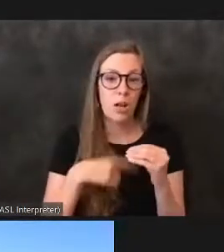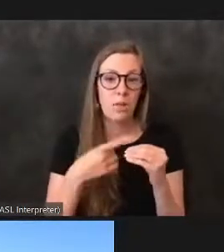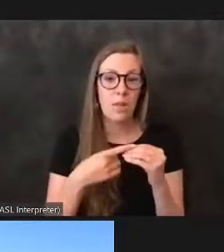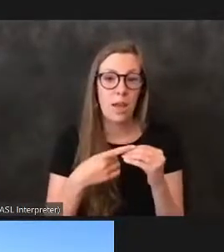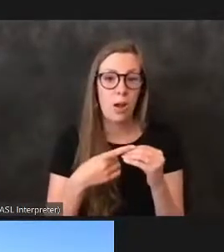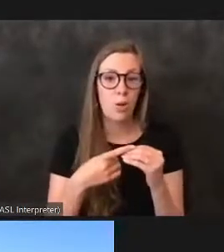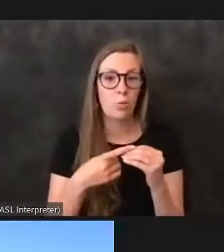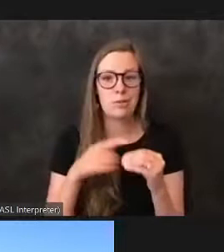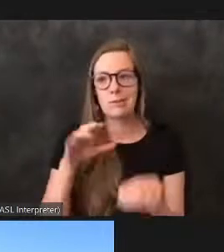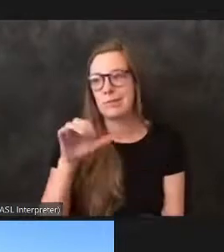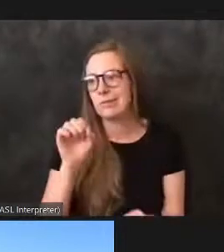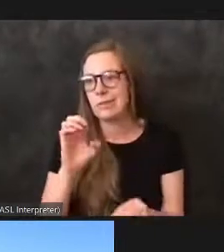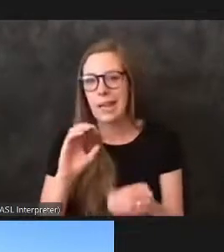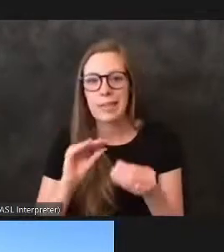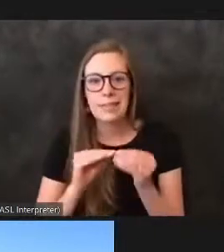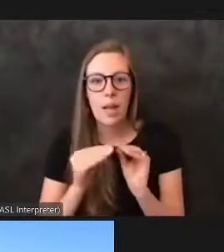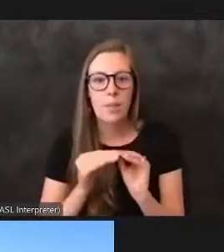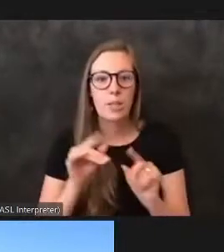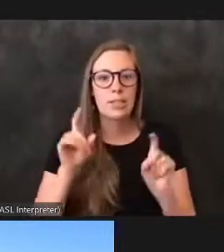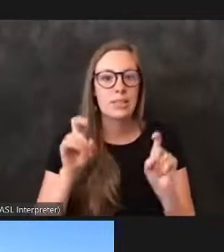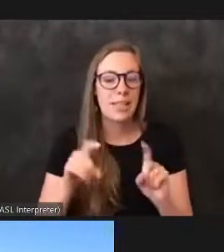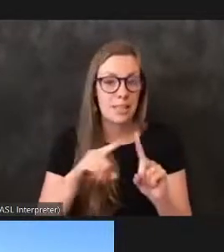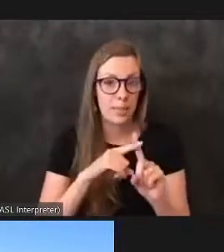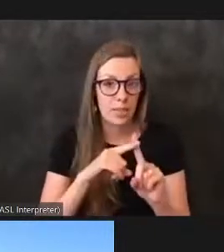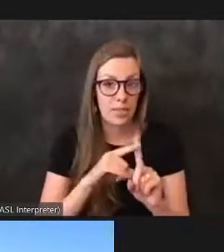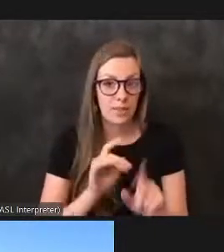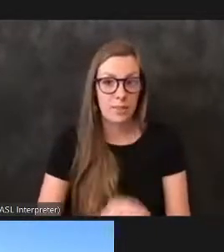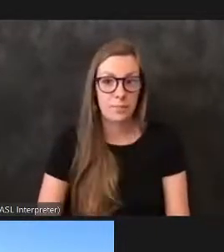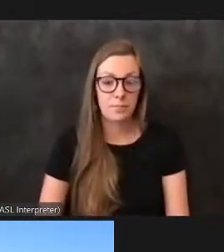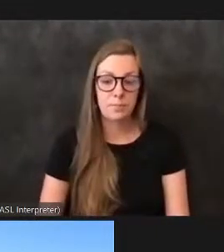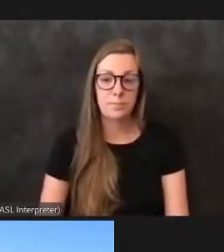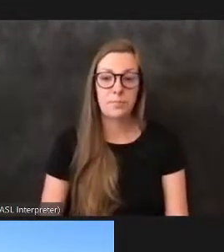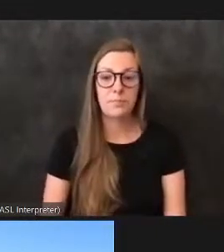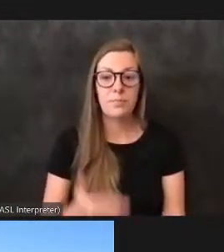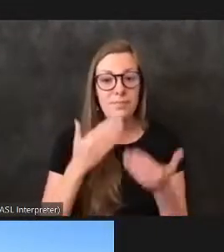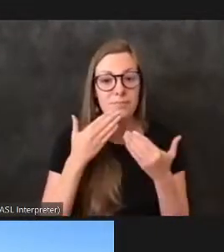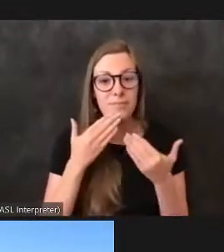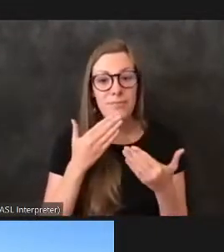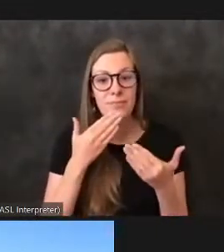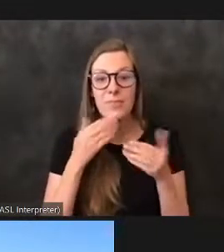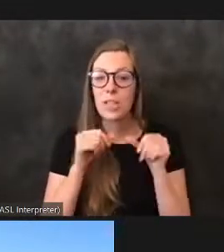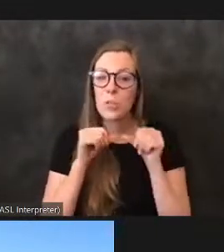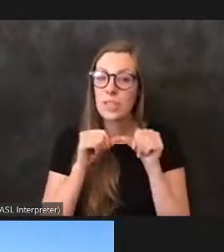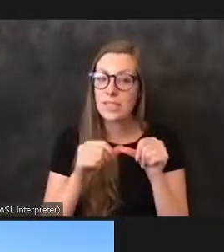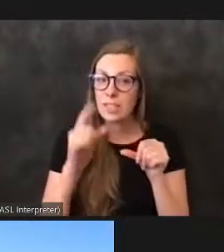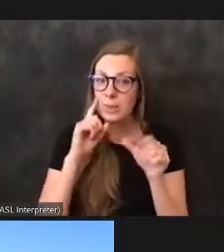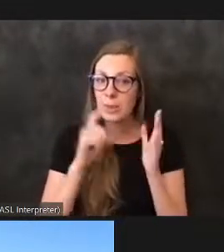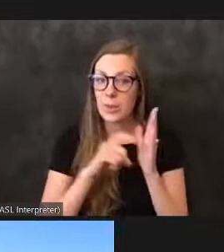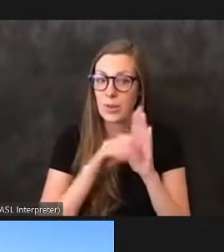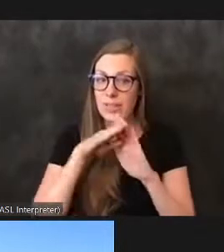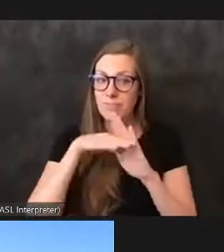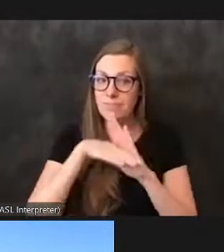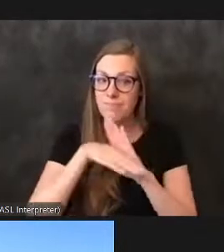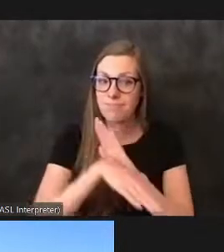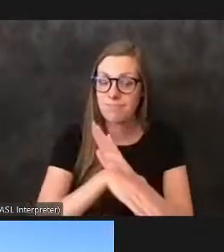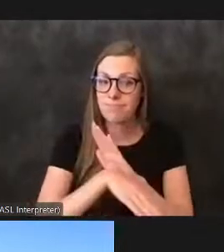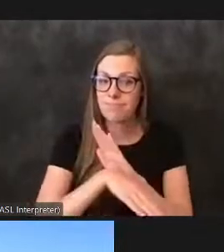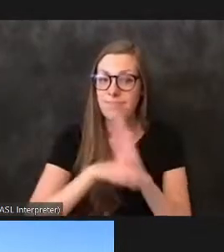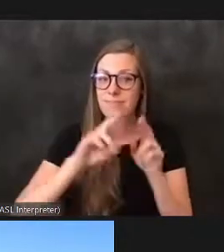Continuaremos viendo una nube de casos y positividad de casos. Viendo un decremento de los números, el caso?